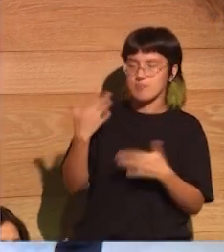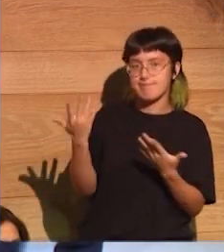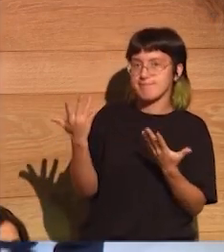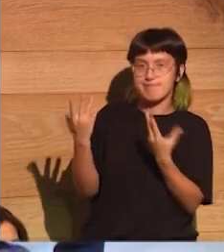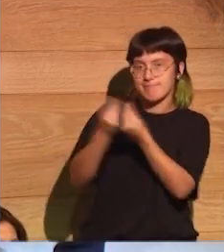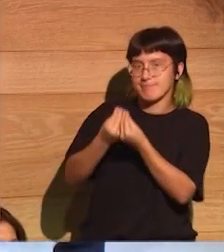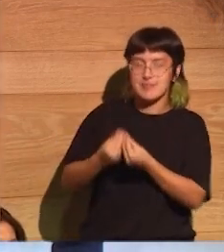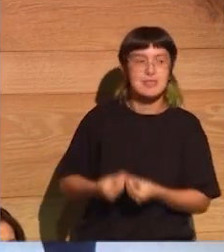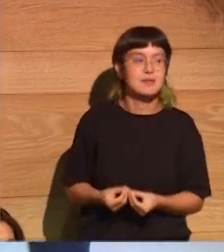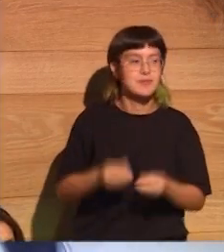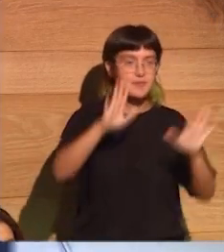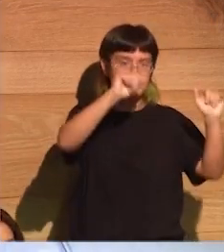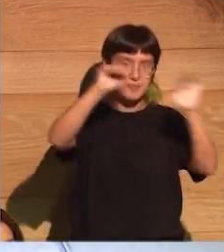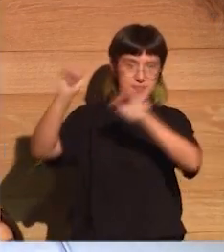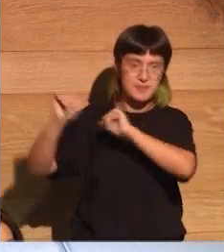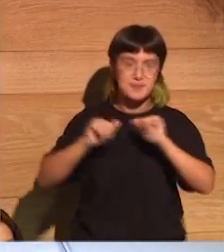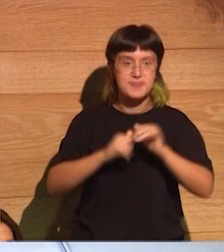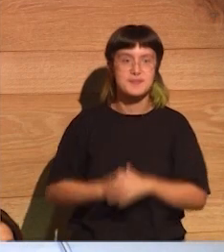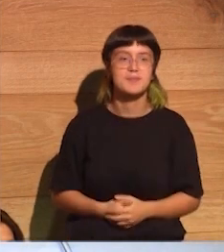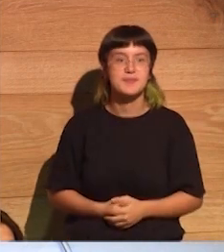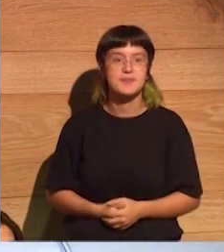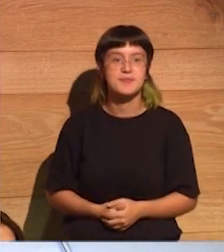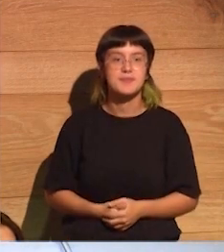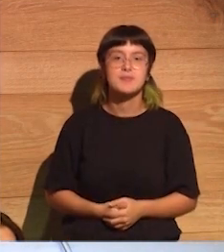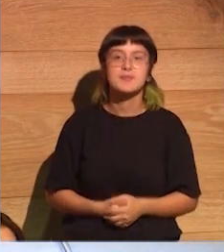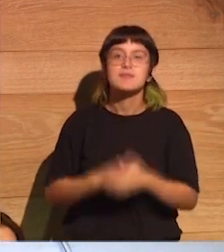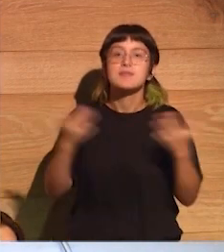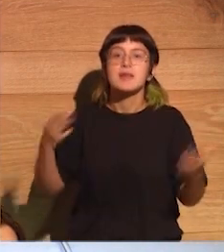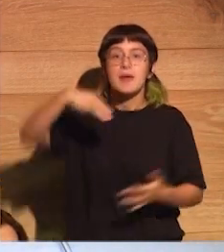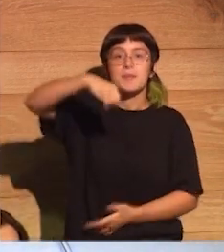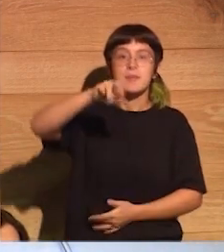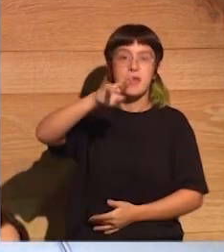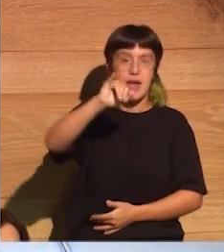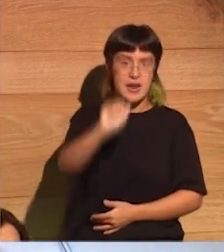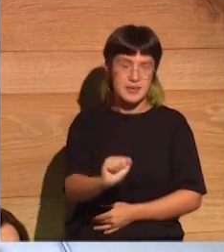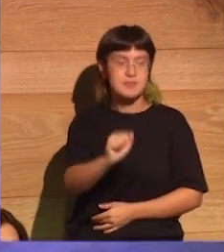un saludo para ellos, para nosotros. Exacto, exacto, María. Así que nada, buenos días y un placer compartir espacio contigo.